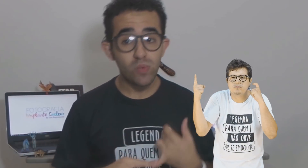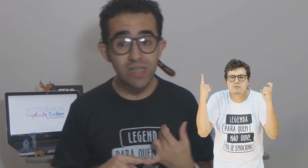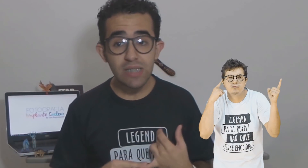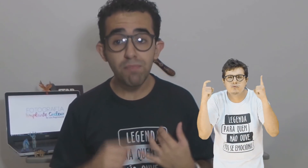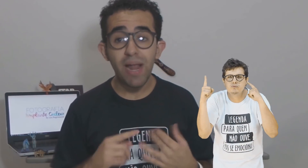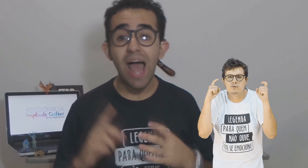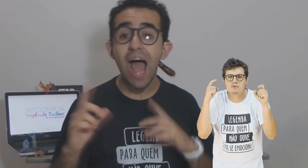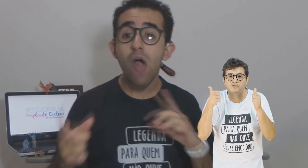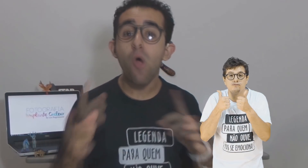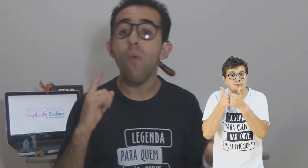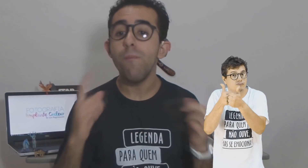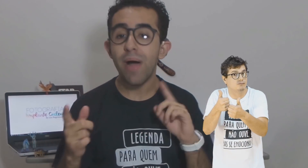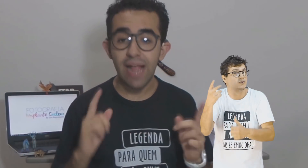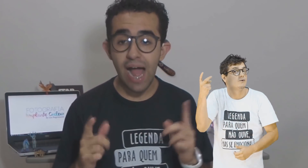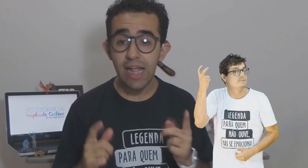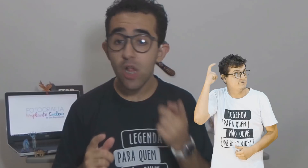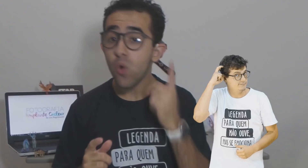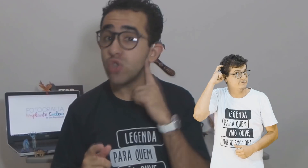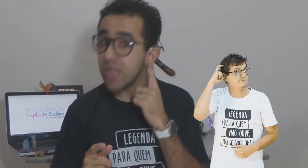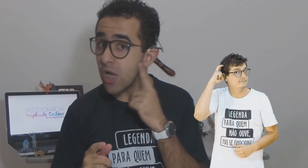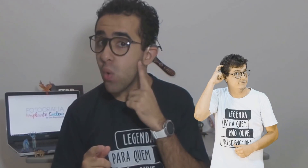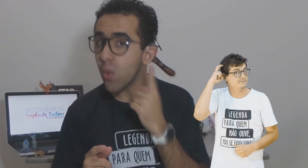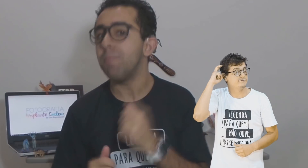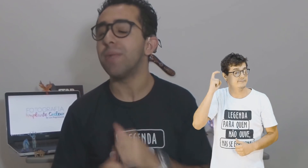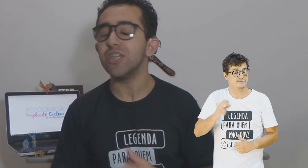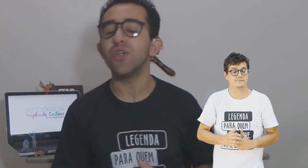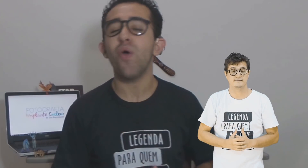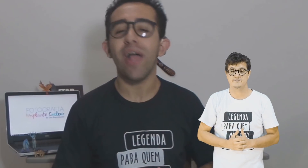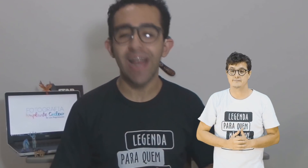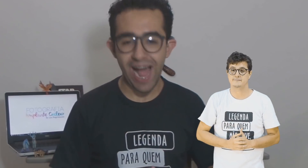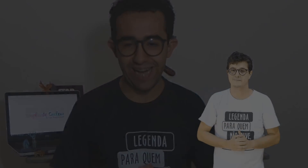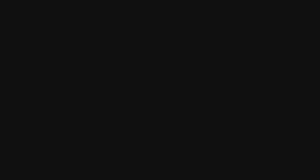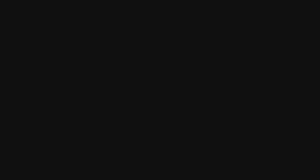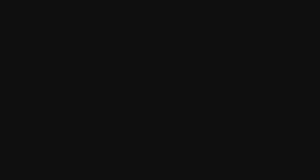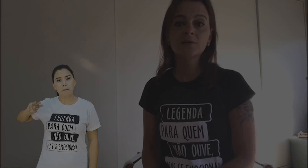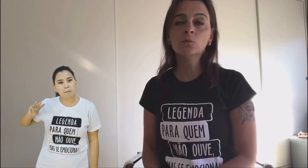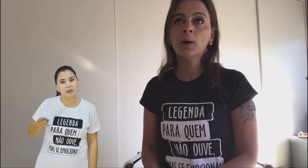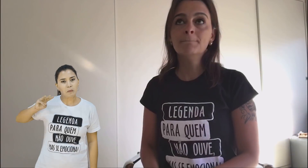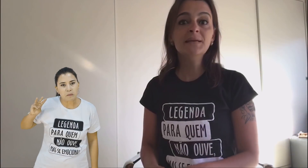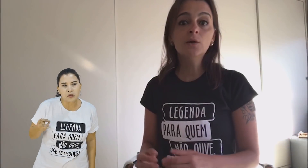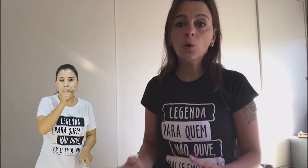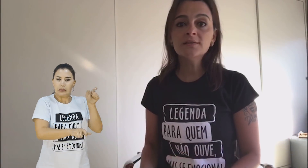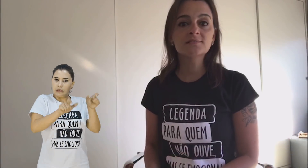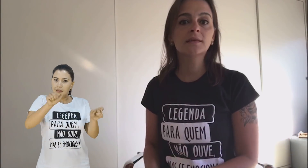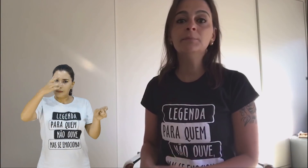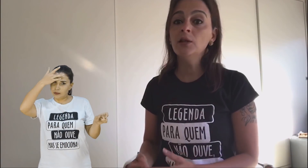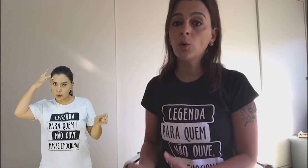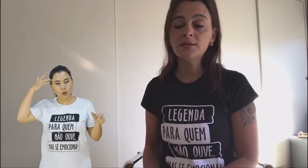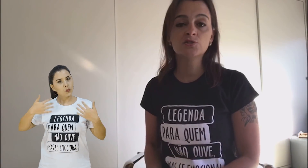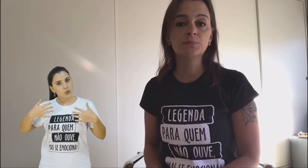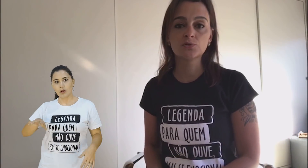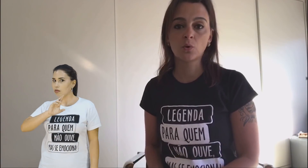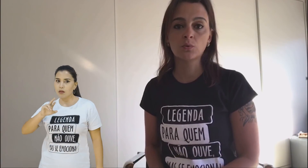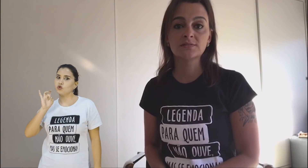pra acompanhar e curtir com implante coclear. [Paula] São milhões e milhões de pessoas,